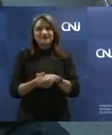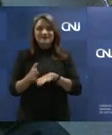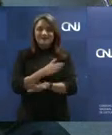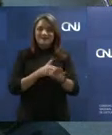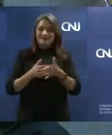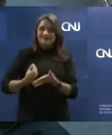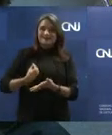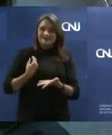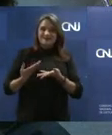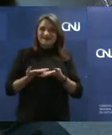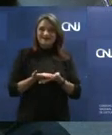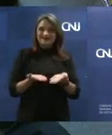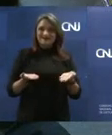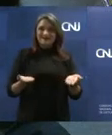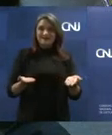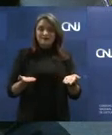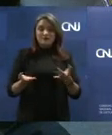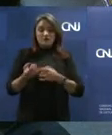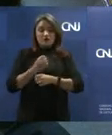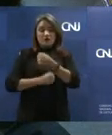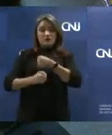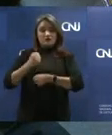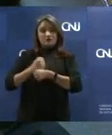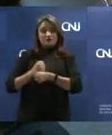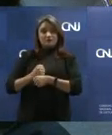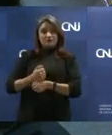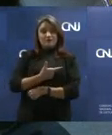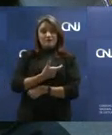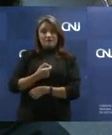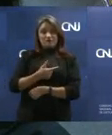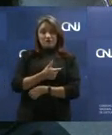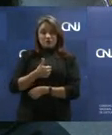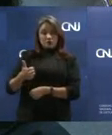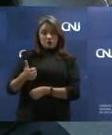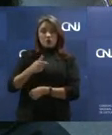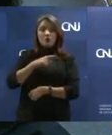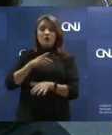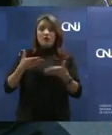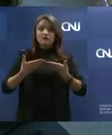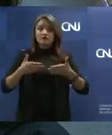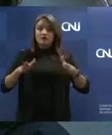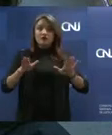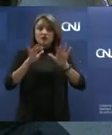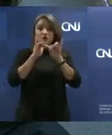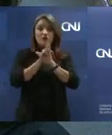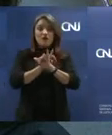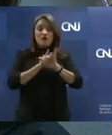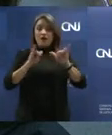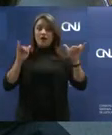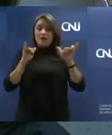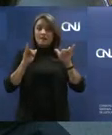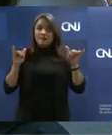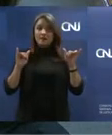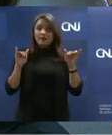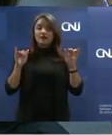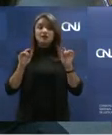No ano passado, nós lançamos uma campanha sob o nome Iuris Casar é legal